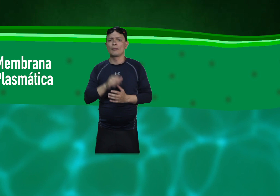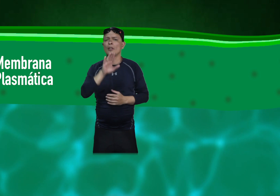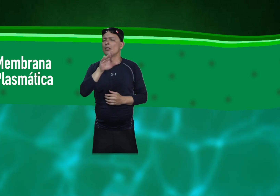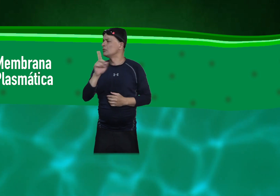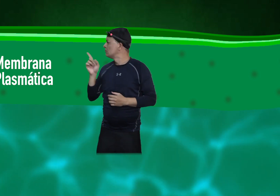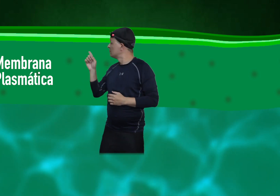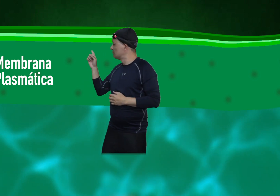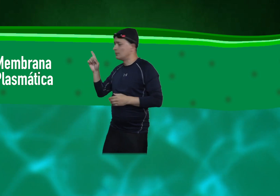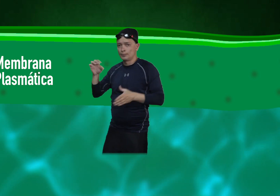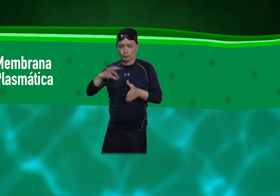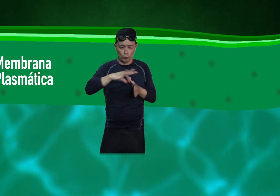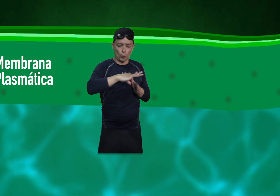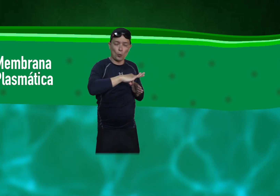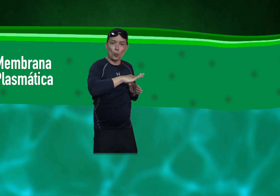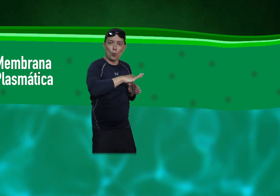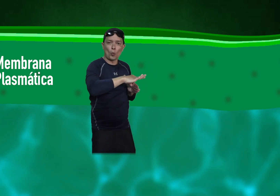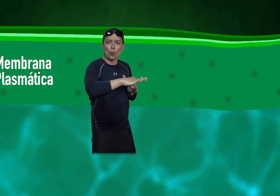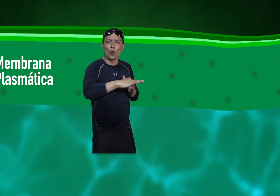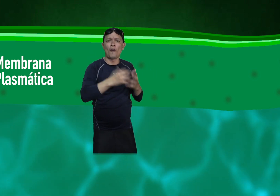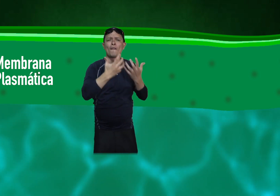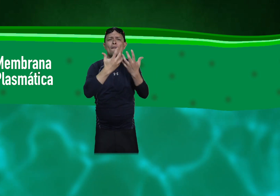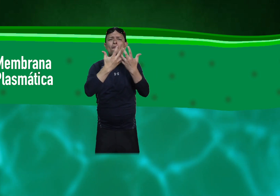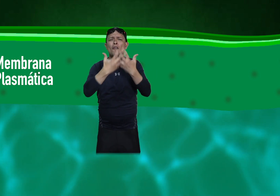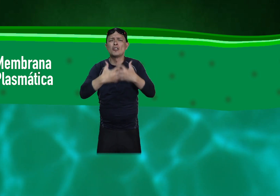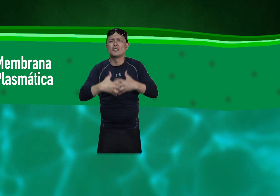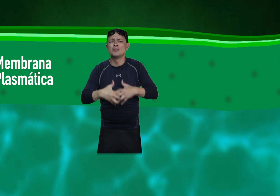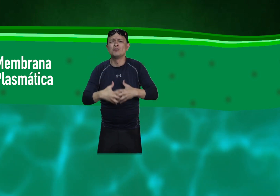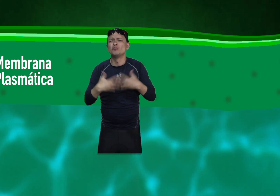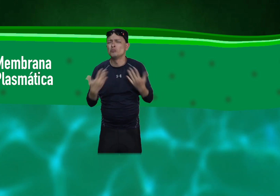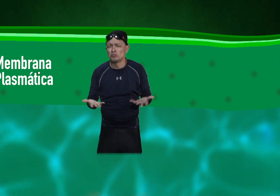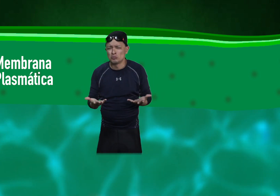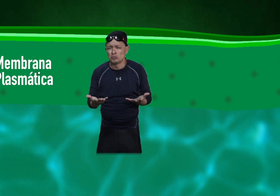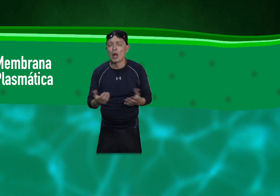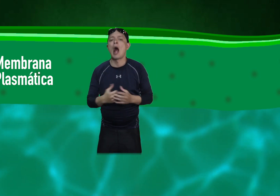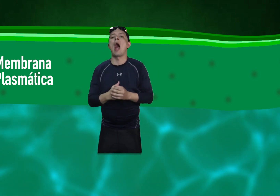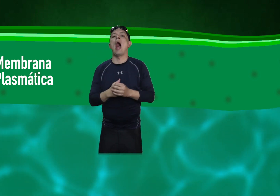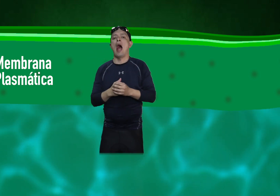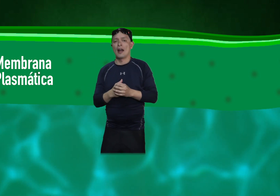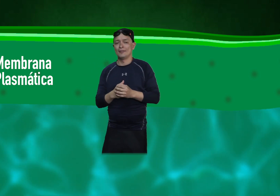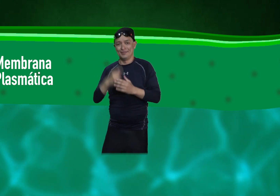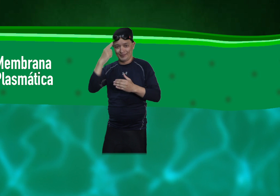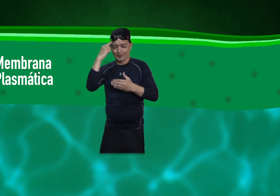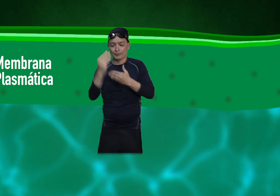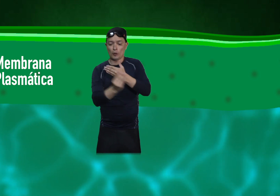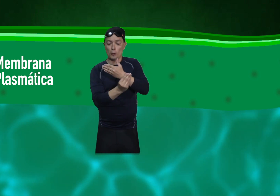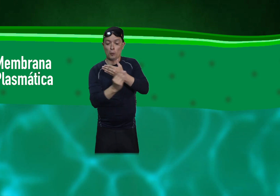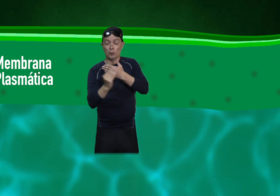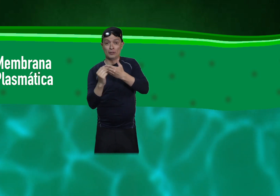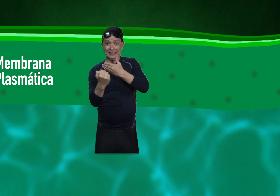Su función es, al igual que la pared celular,